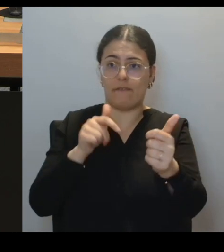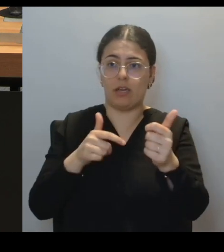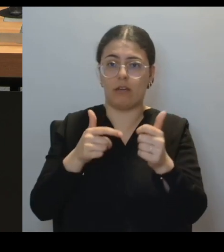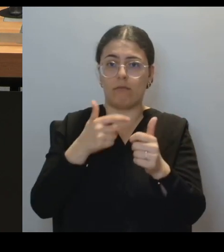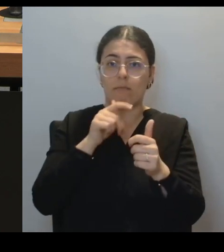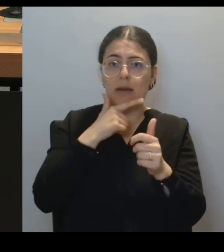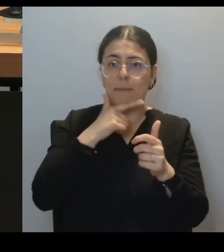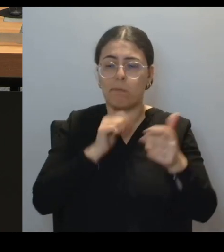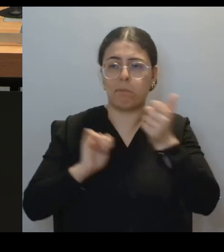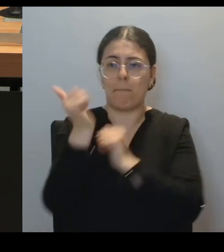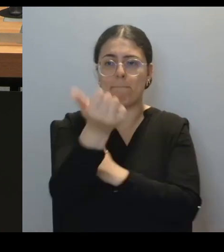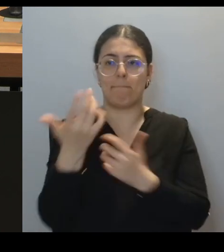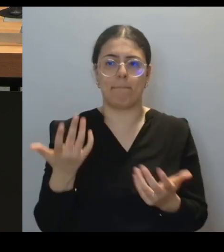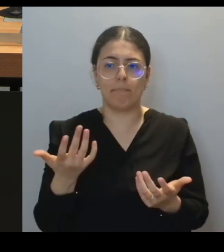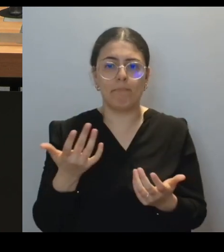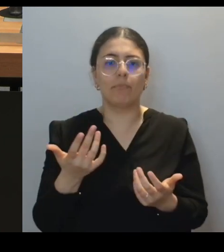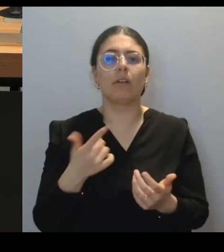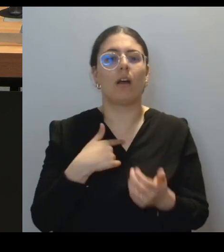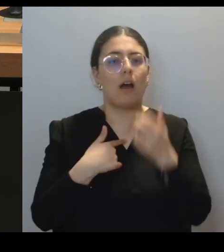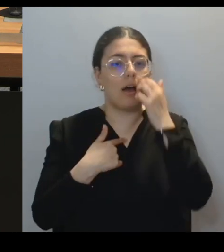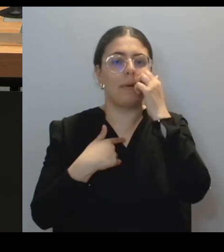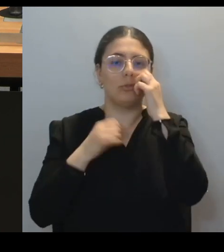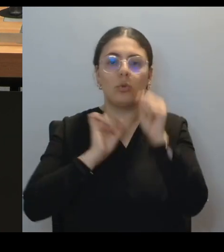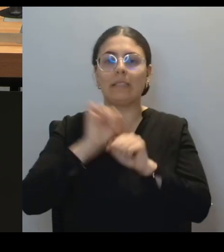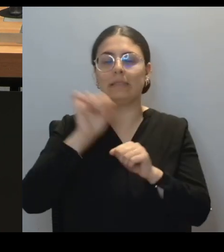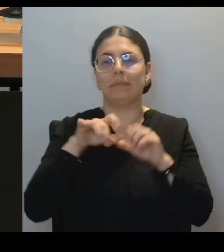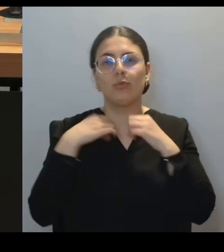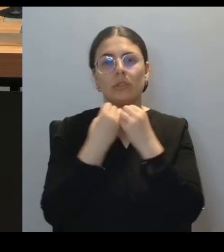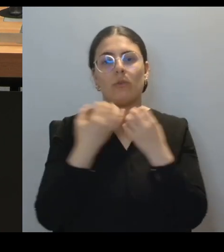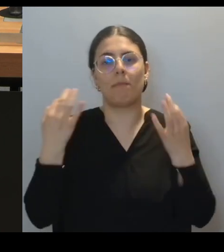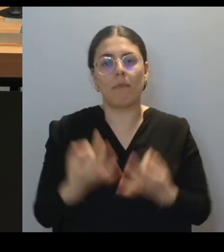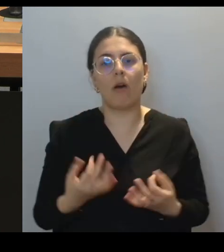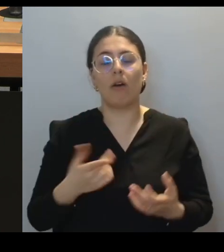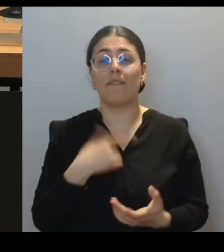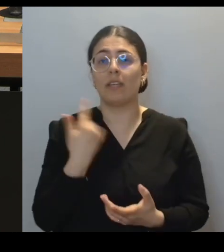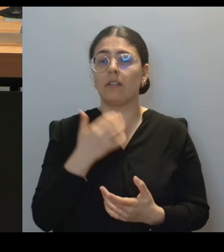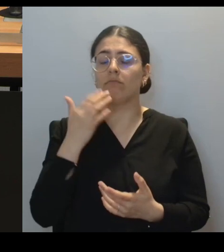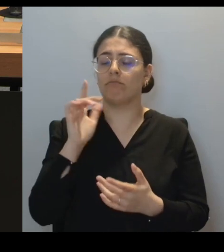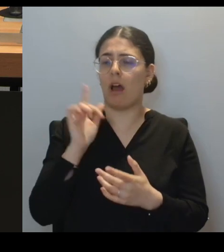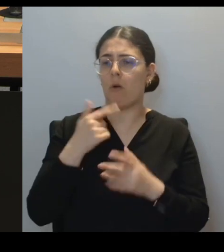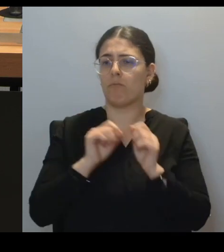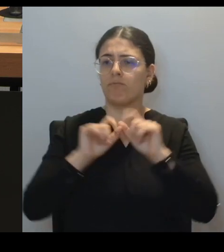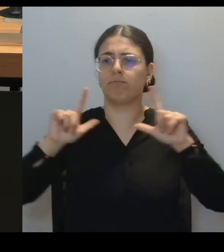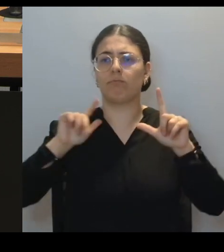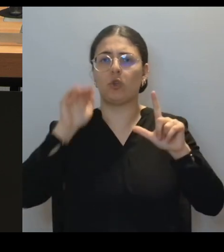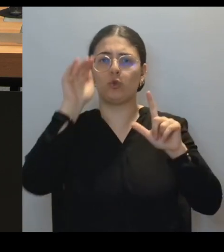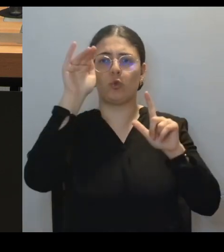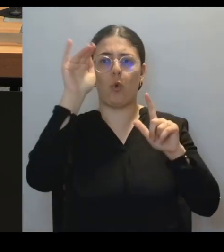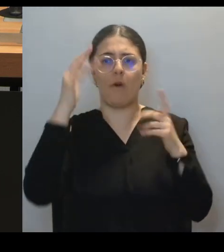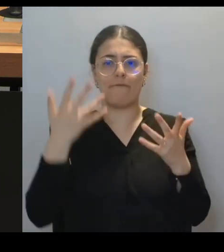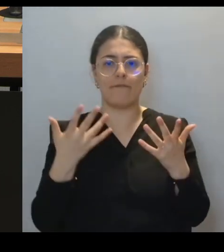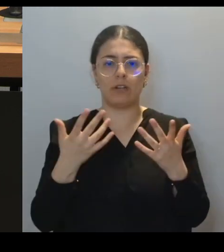gebe noch mal einen kleinen Blick in die Zukunft meiner nachfolgenden Redner. Die Kollegen von Linken und Grünen werden die Kritikpunkte